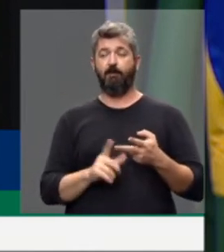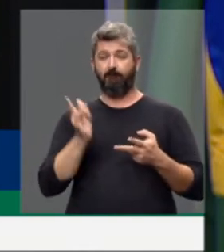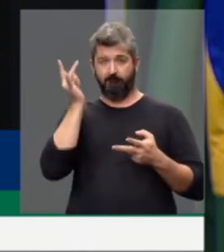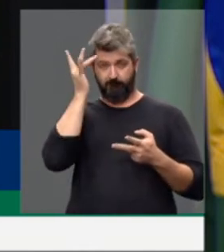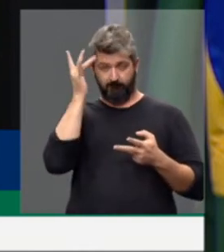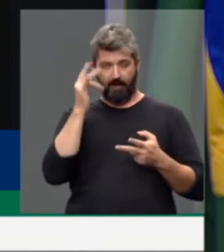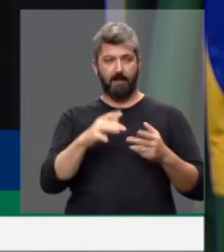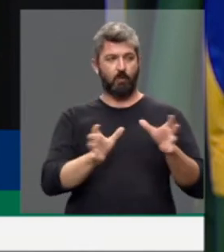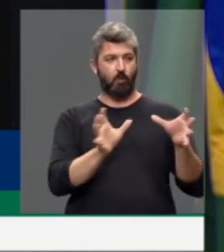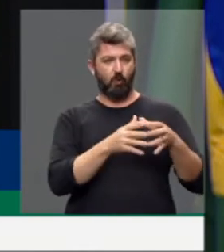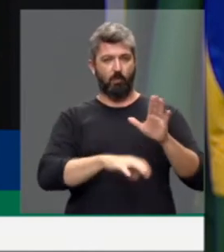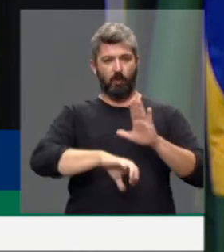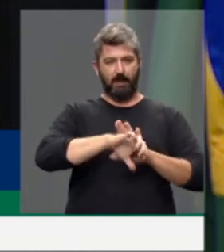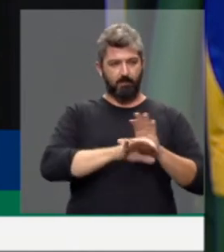ELE FACILITA A LAVAGEM DE